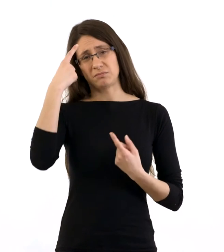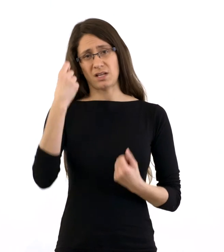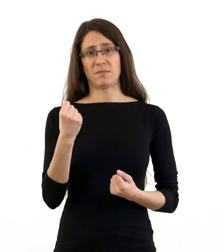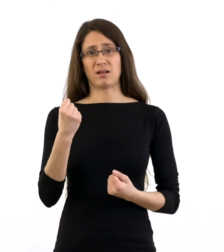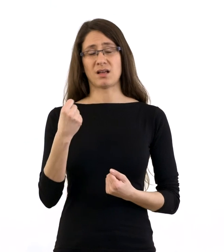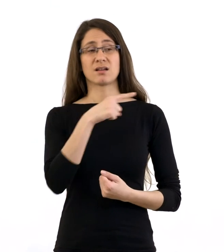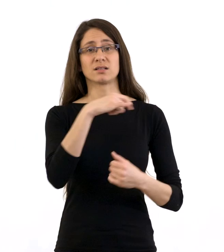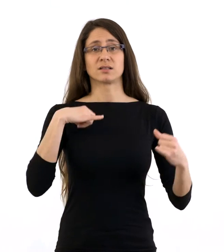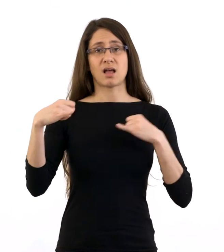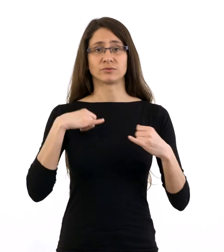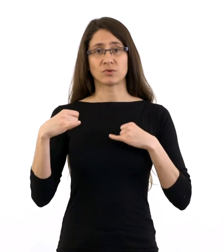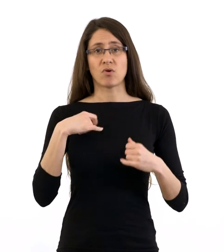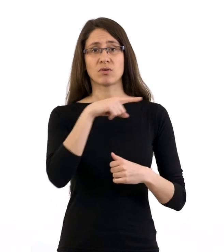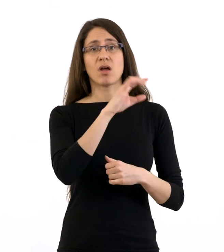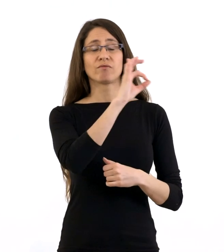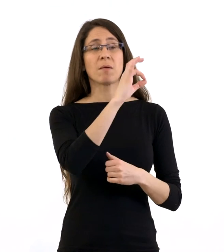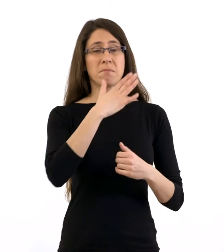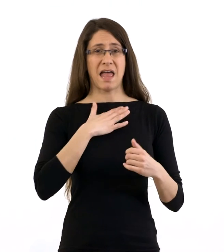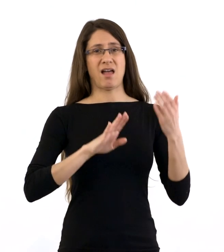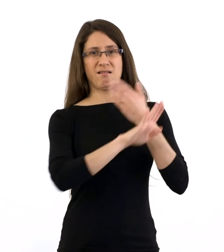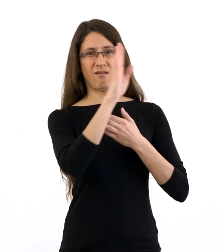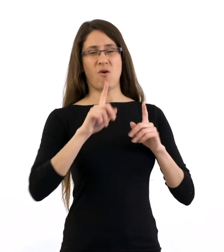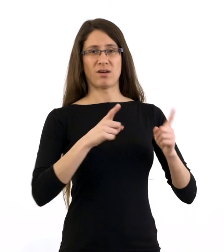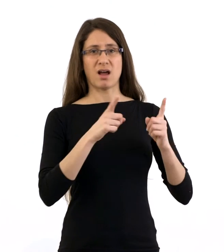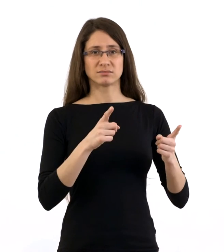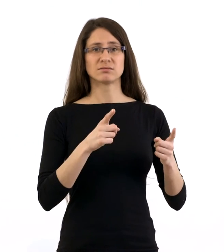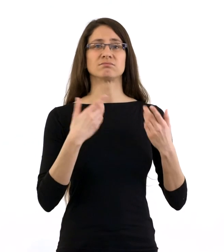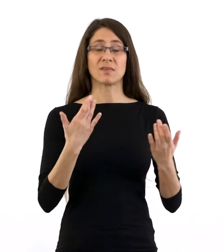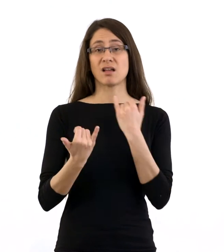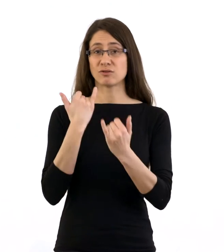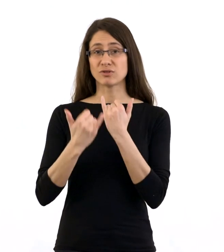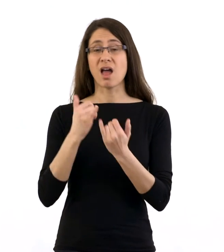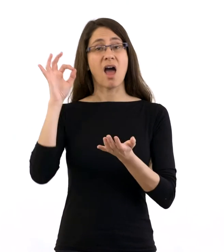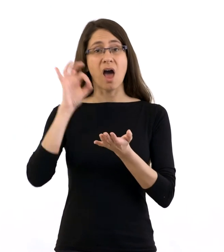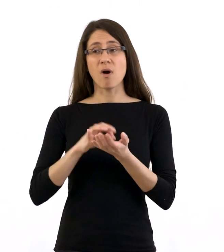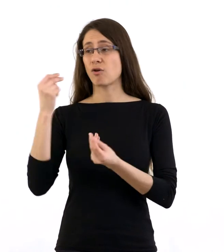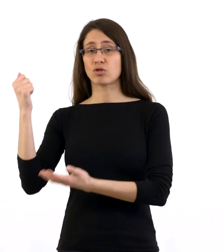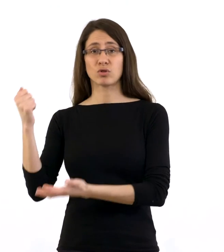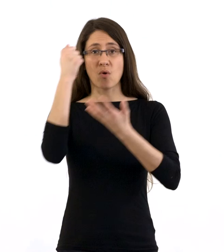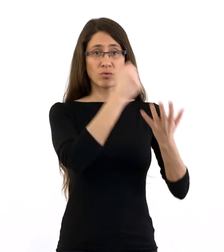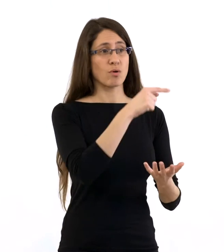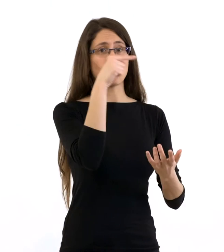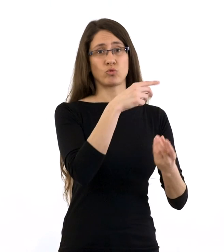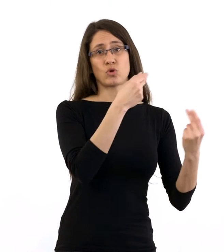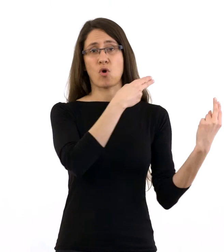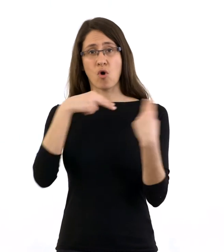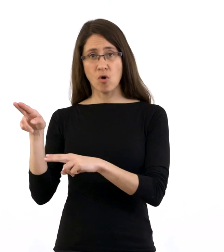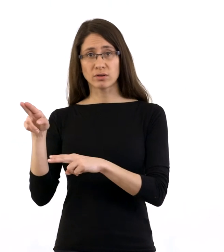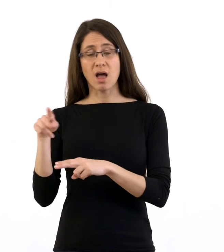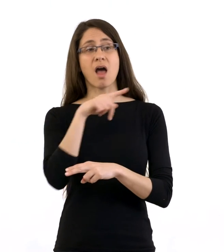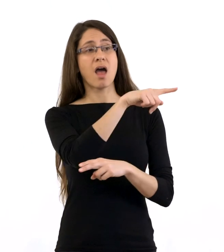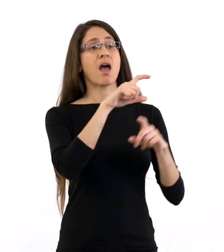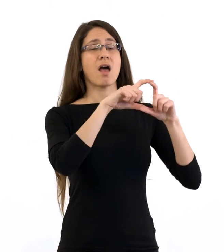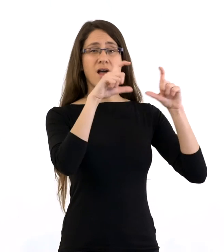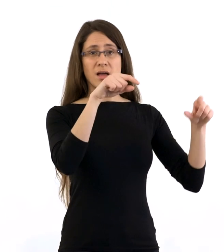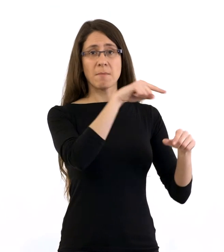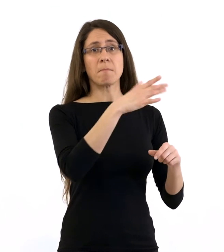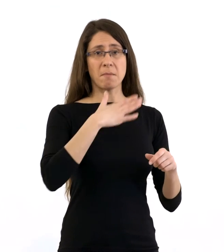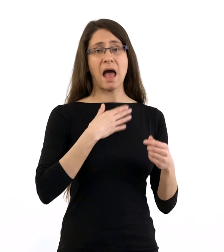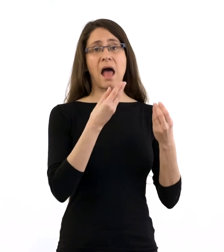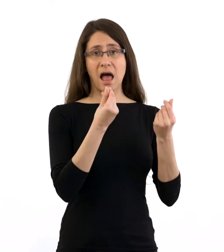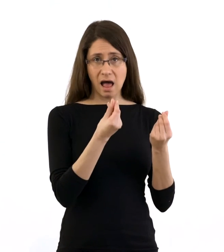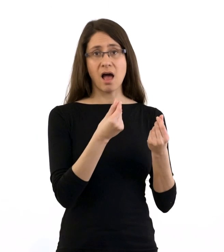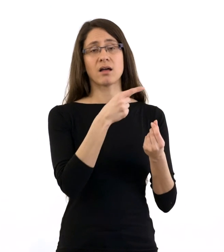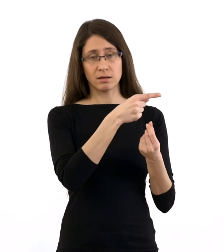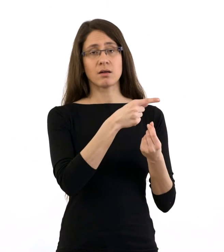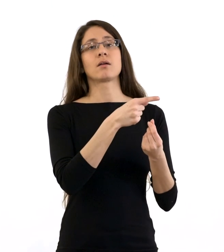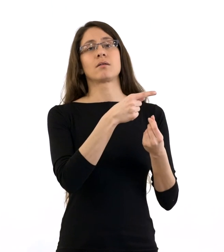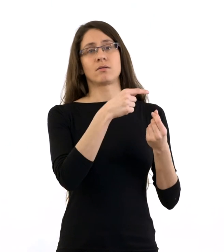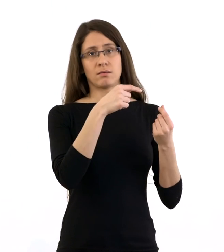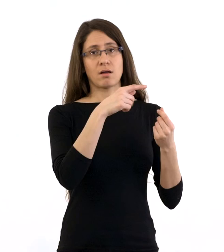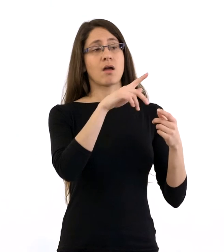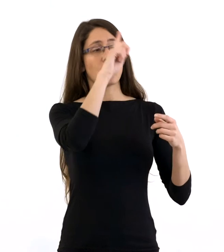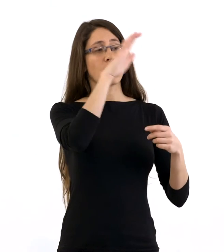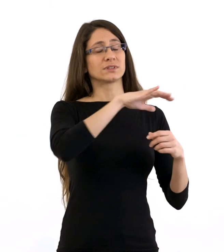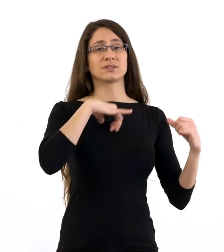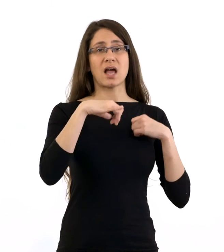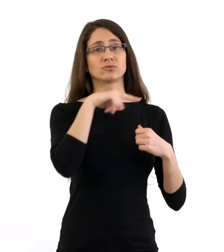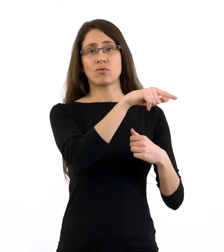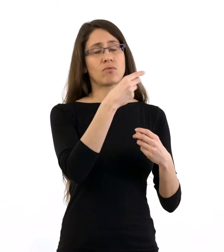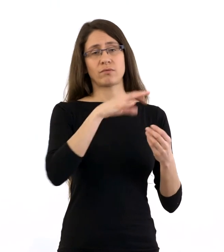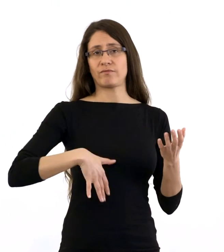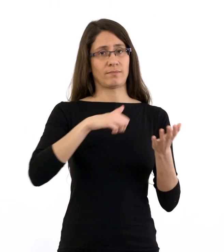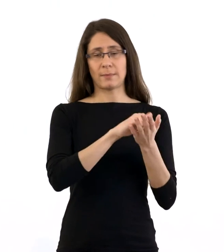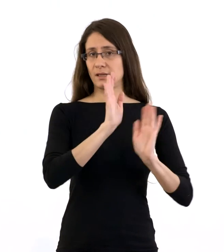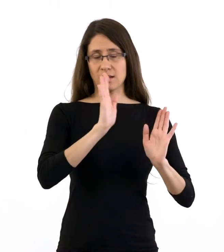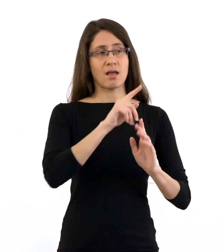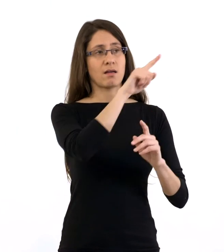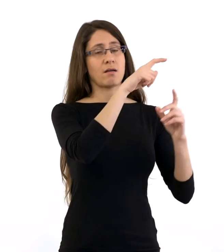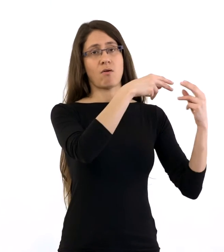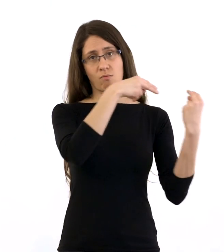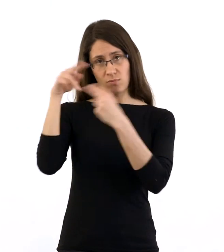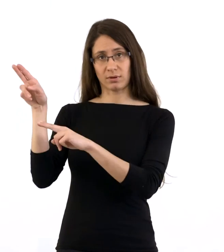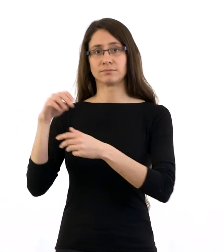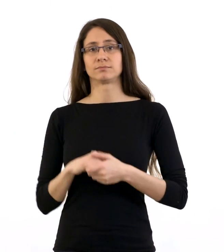Należy pamiętać, że zarząd reprezentuje organizację, więc w przypadku np. konieczności zwrotu dotacji będzie on dokonywany z majątku organizacji, nie członków zarządu.